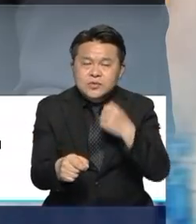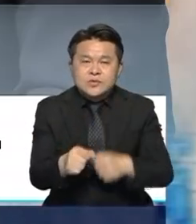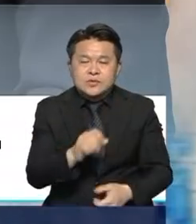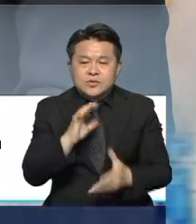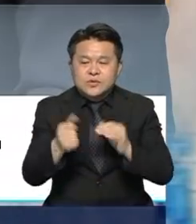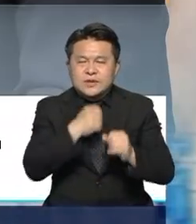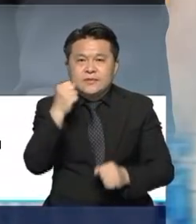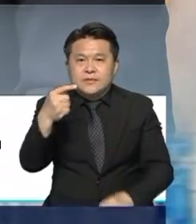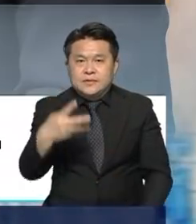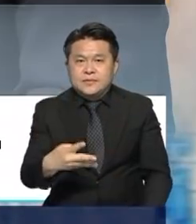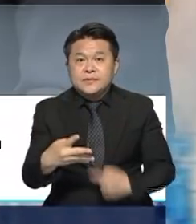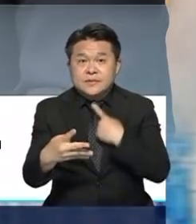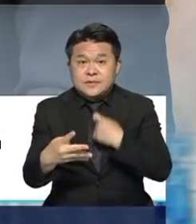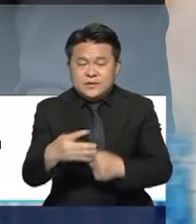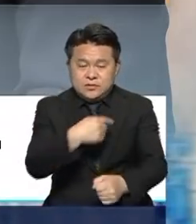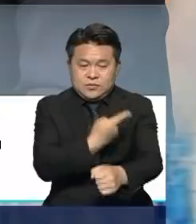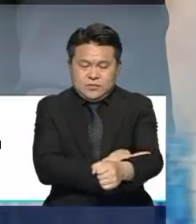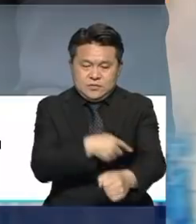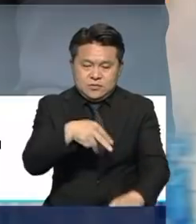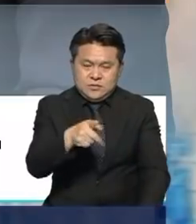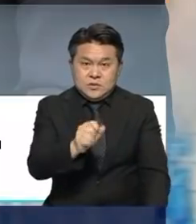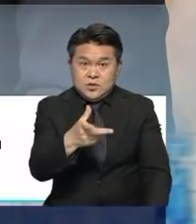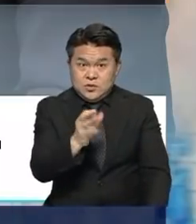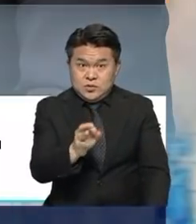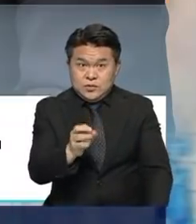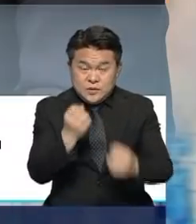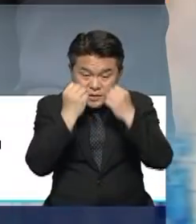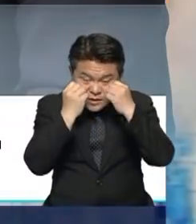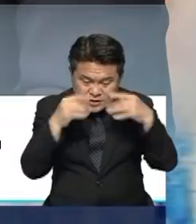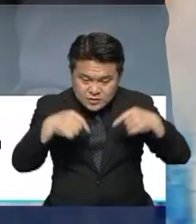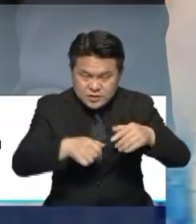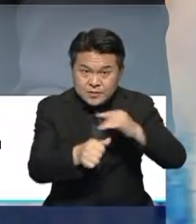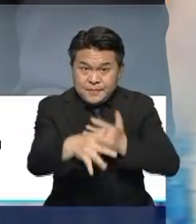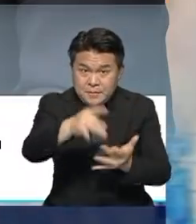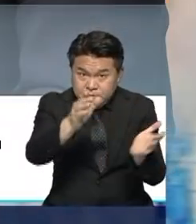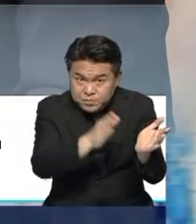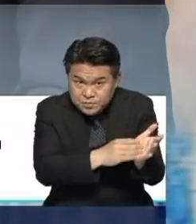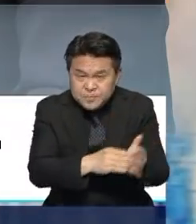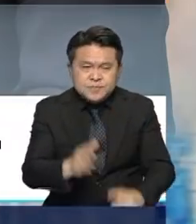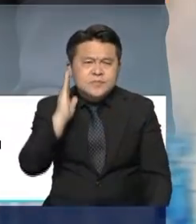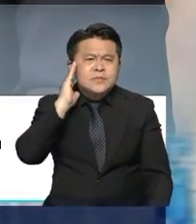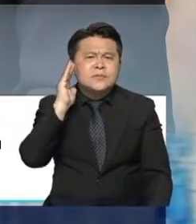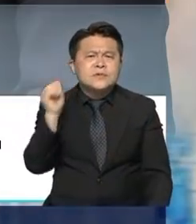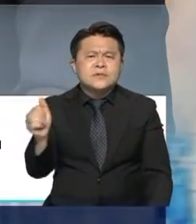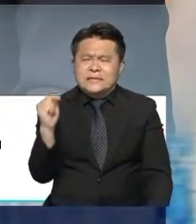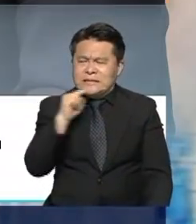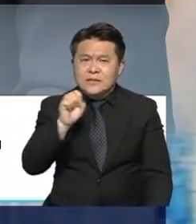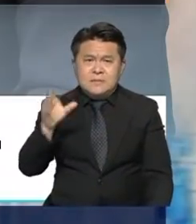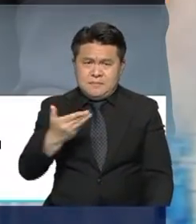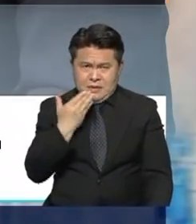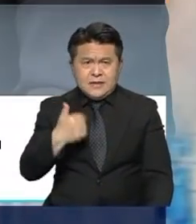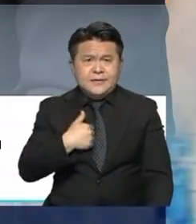측근으로 불리는 4선의 권성동 의원이 신임 원내대표로 선출됐습니다. 권 신임 원내대표는 대통령에게 쓴소리도 마다하지 않겠다면서 당을 국정운영의